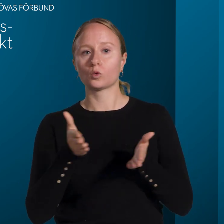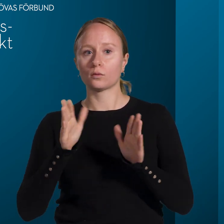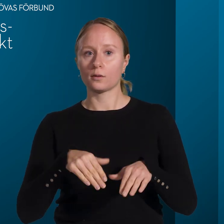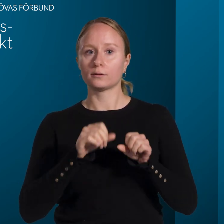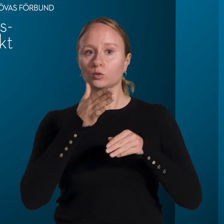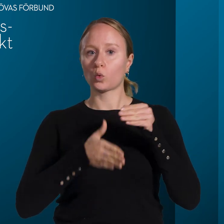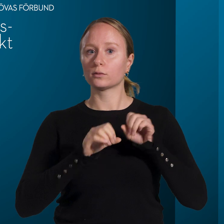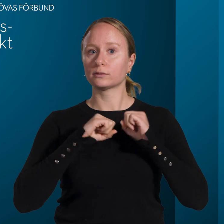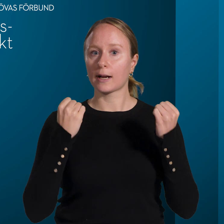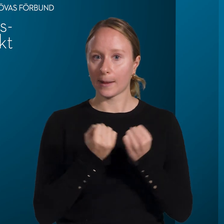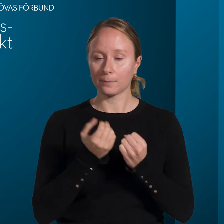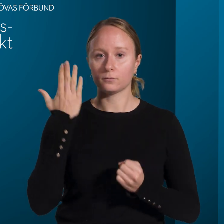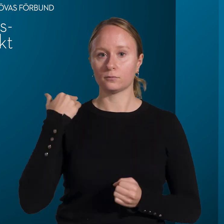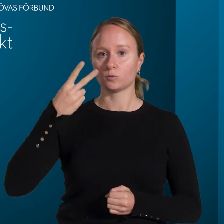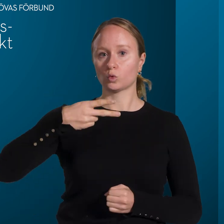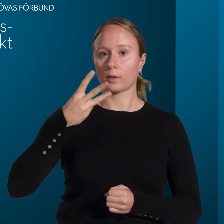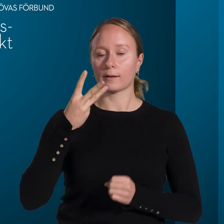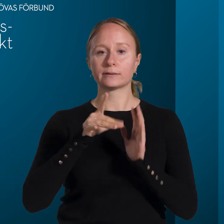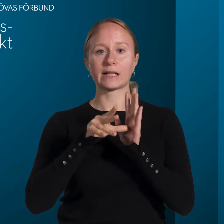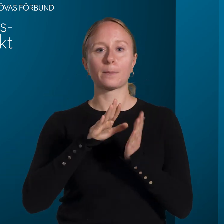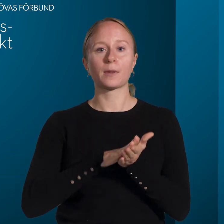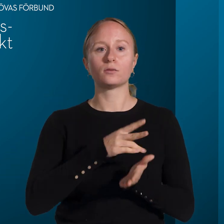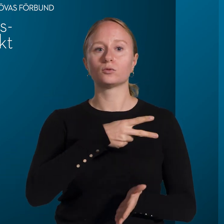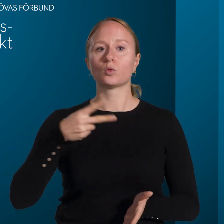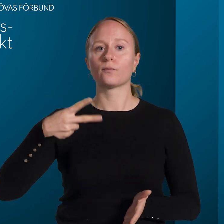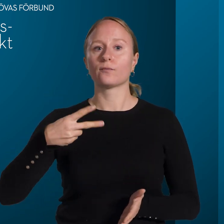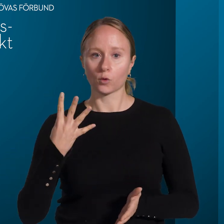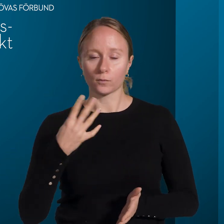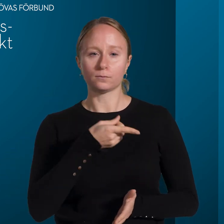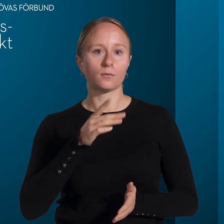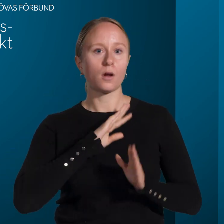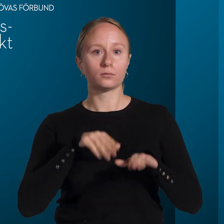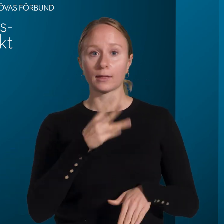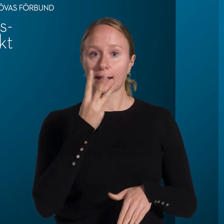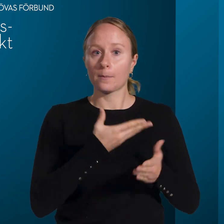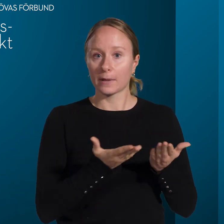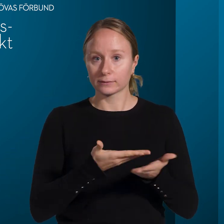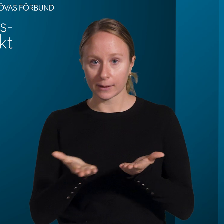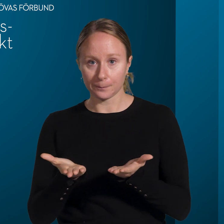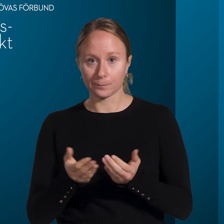ordnades 23.9.2024 med tre presentationer.